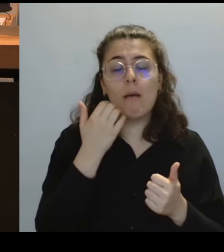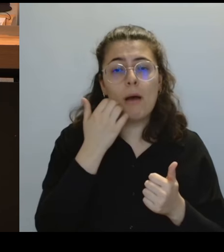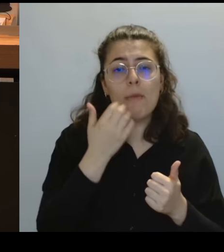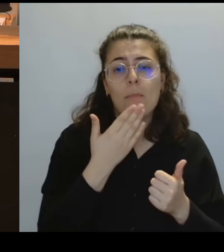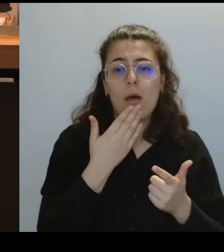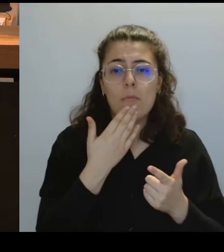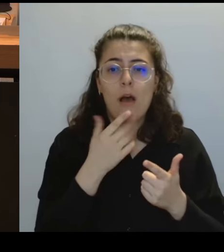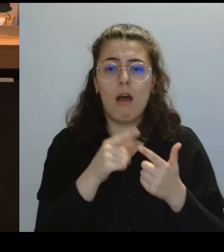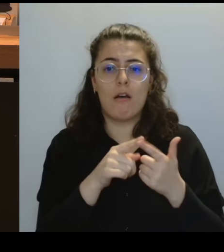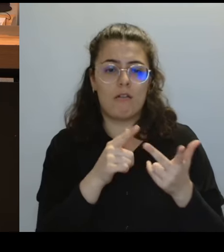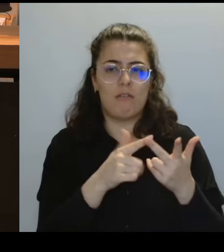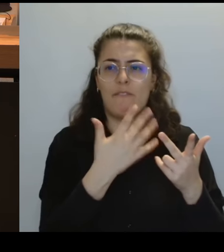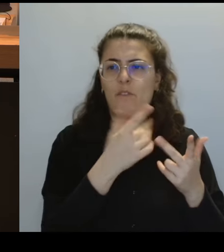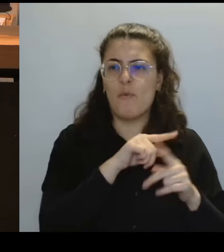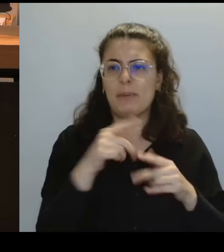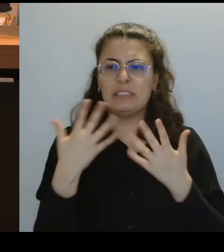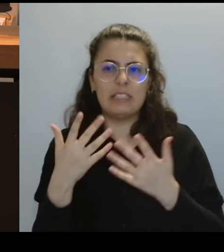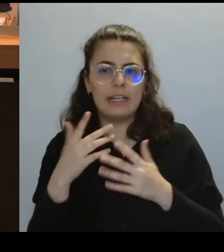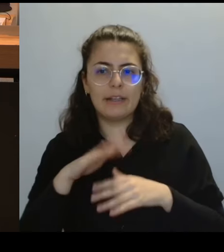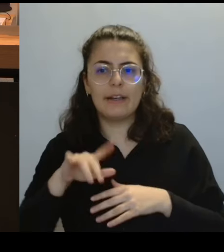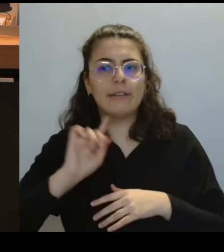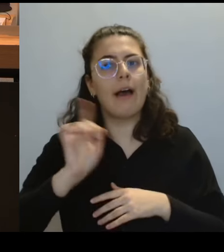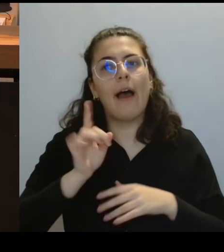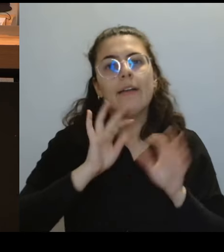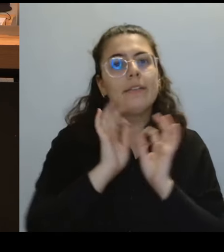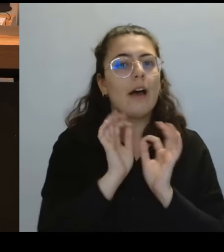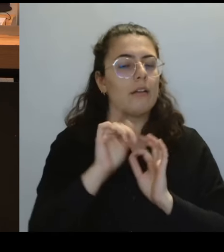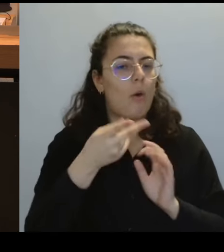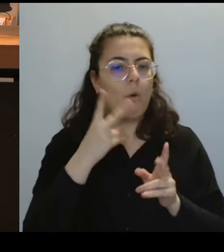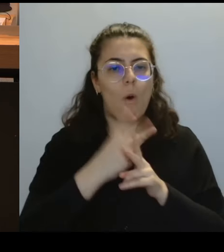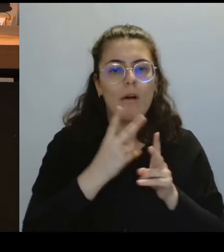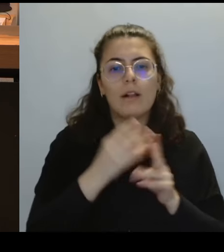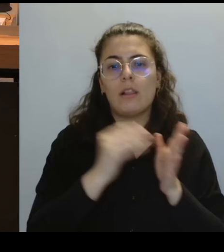auch noch Tanten, Onkels und wir wissen auch nicht, wer noch dazugerechnet wird